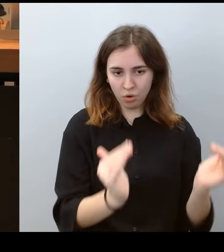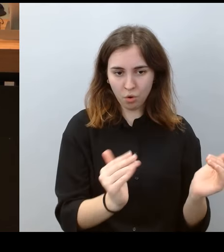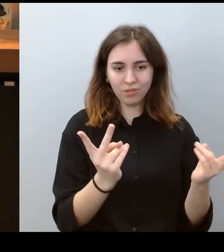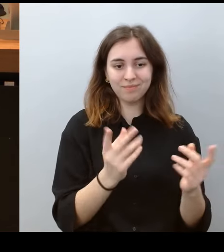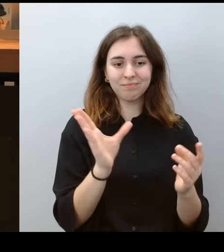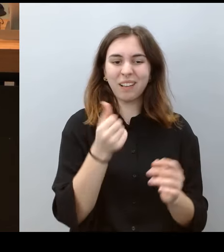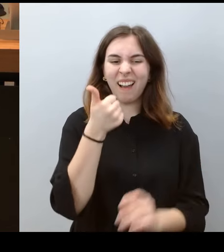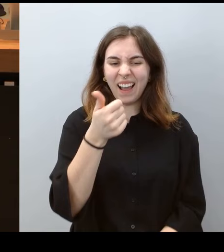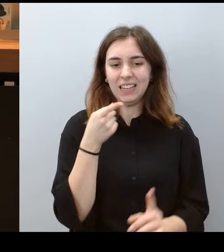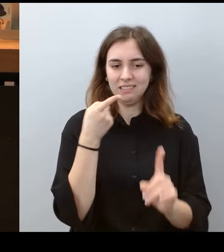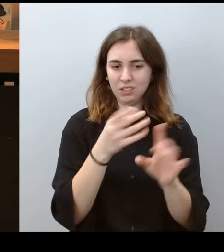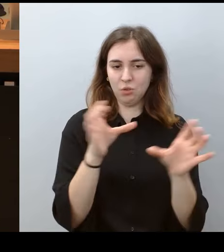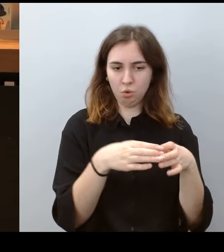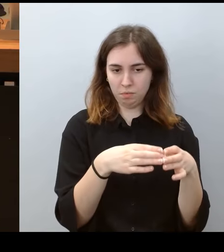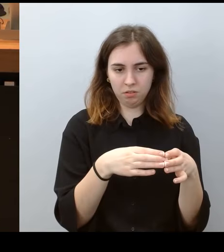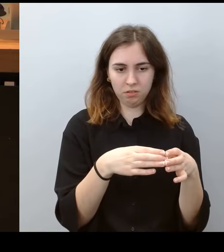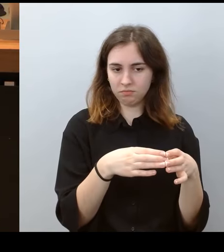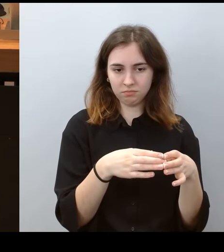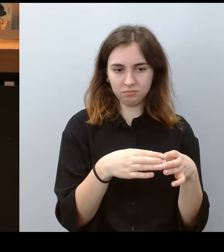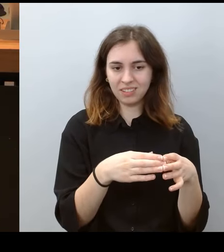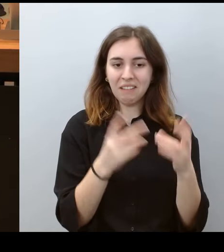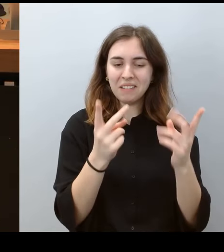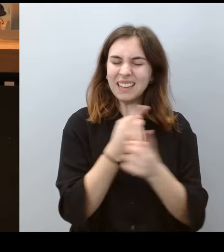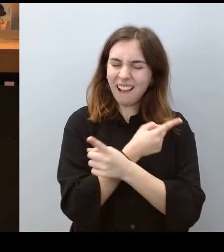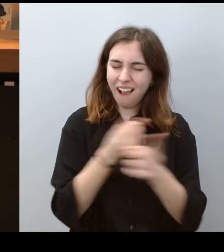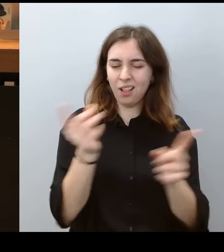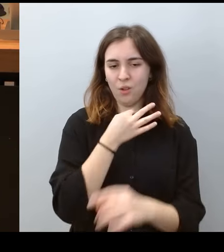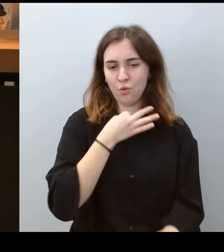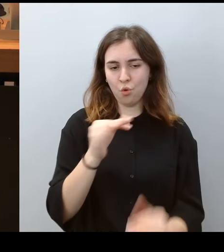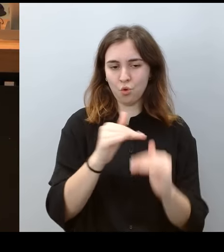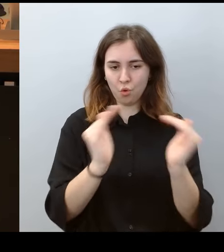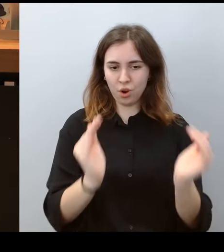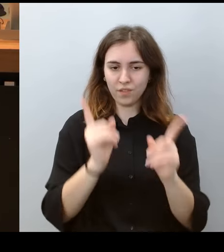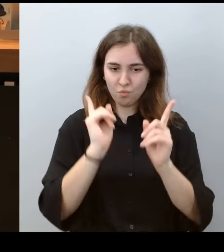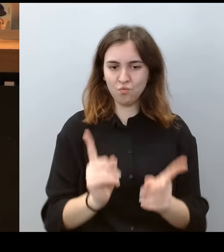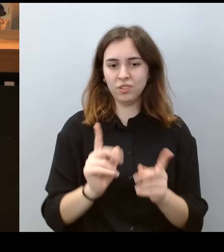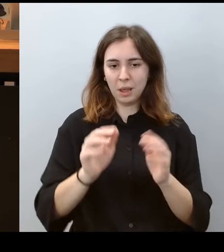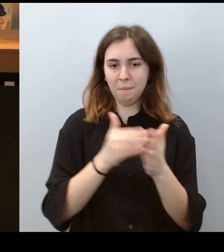Alle Notunterkünfte sollten im Idealfall barrierefrei zugänglich sein